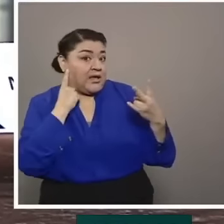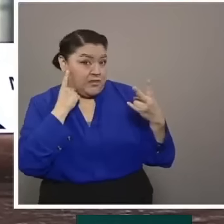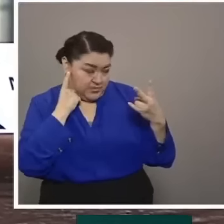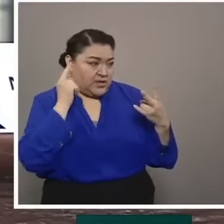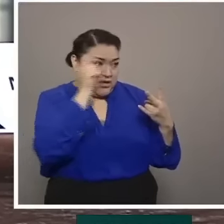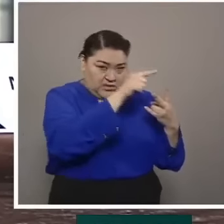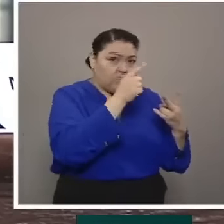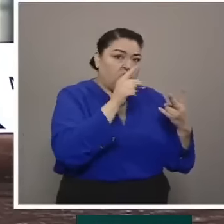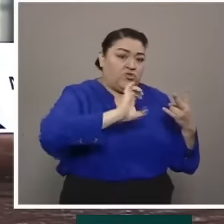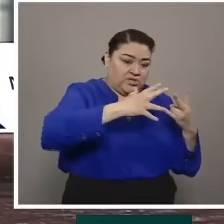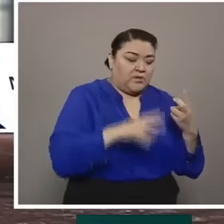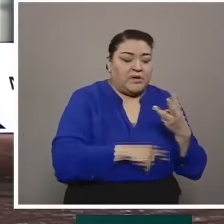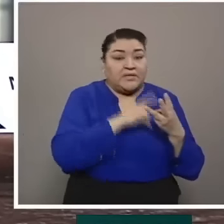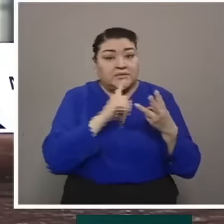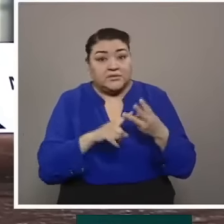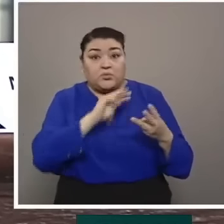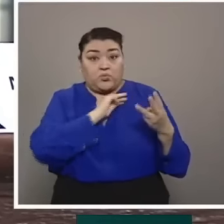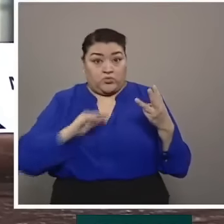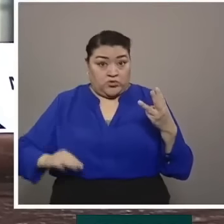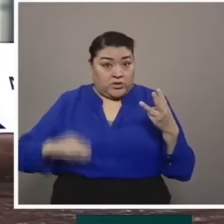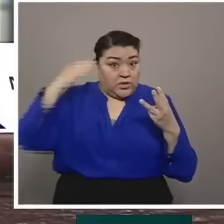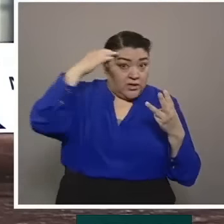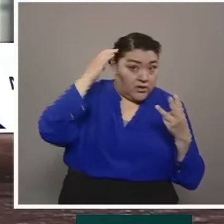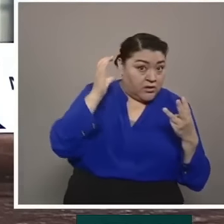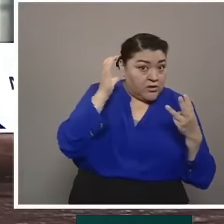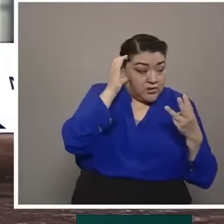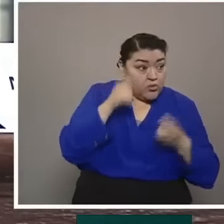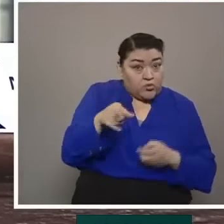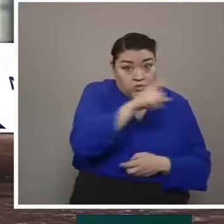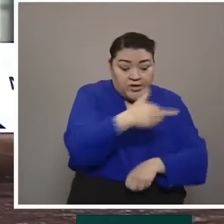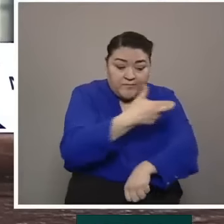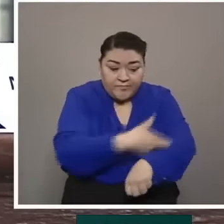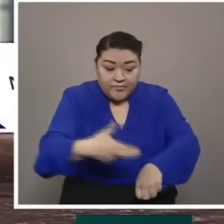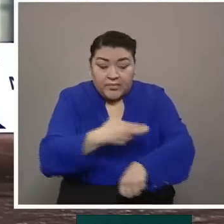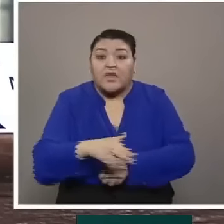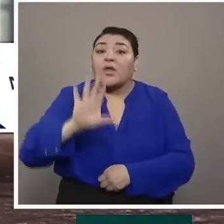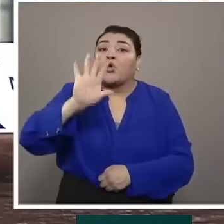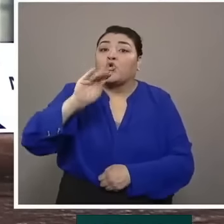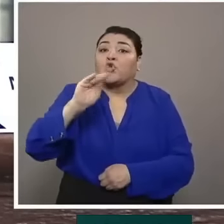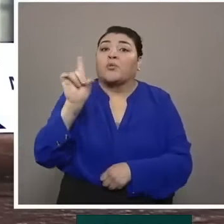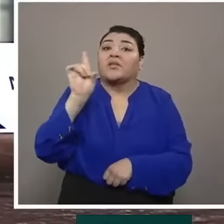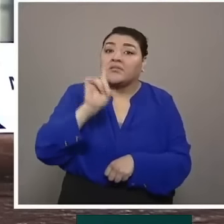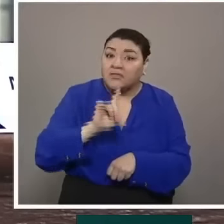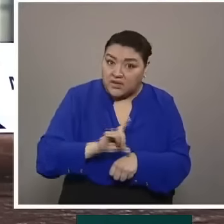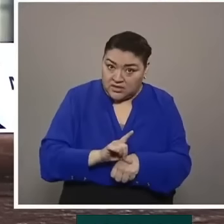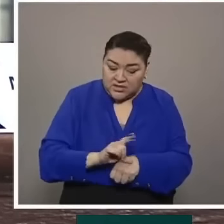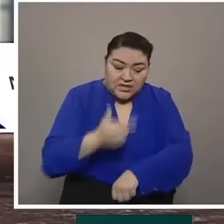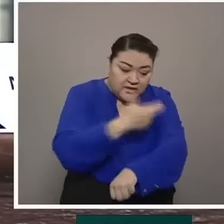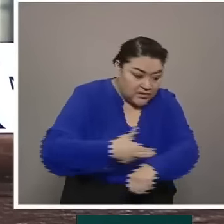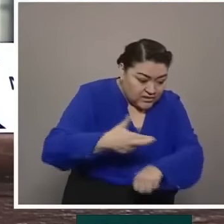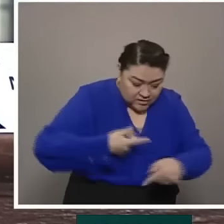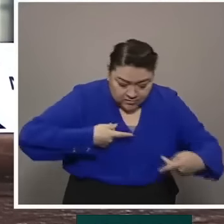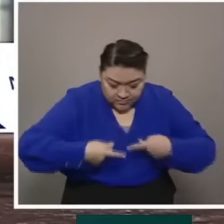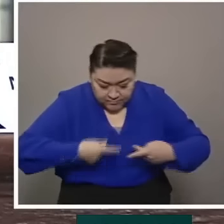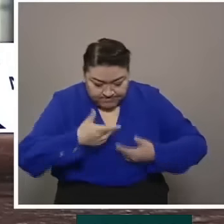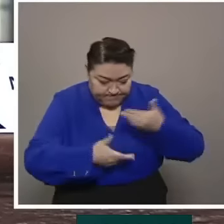de las Casas para que dentro del plazo de 90 días adopten las medidas necesarias para garantizar de